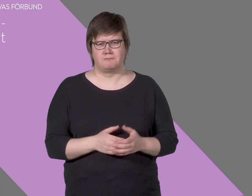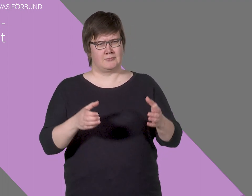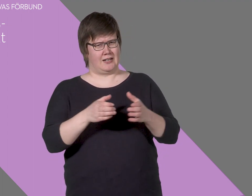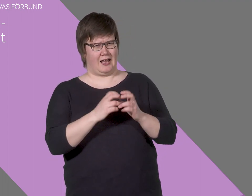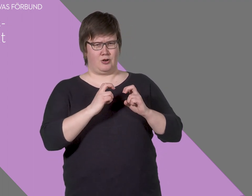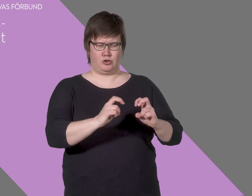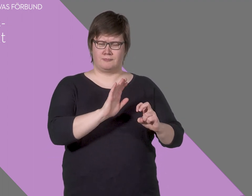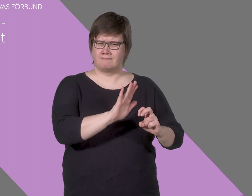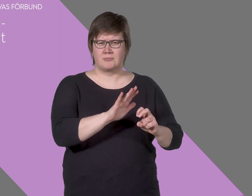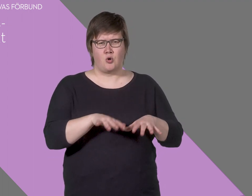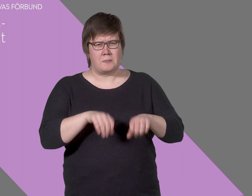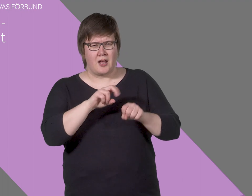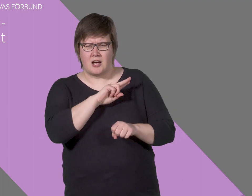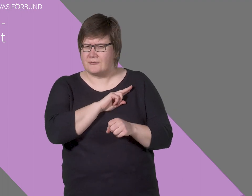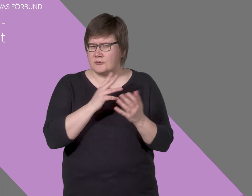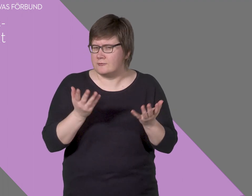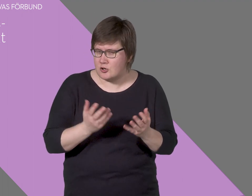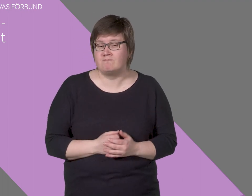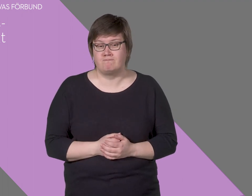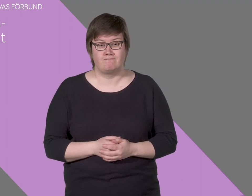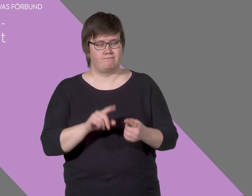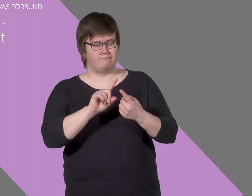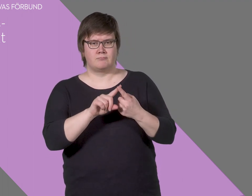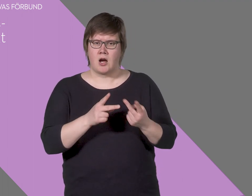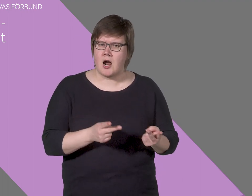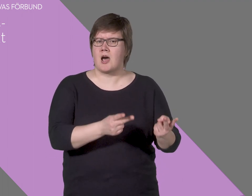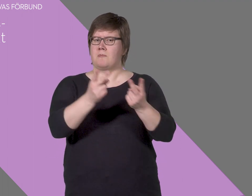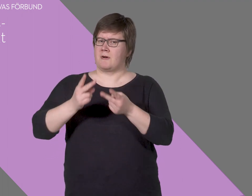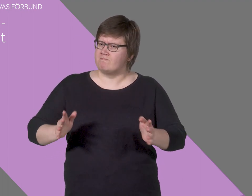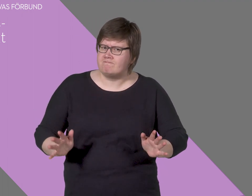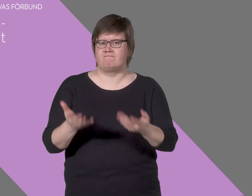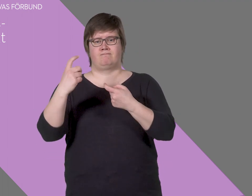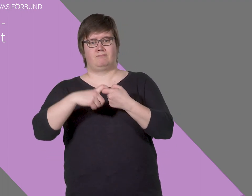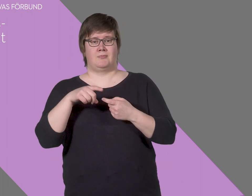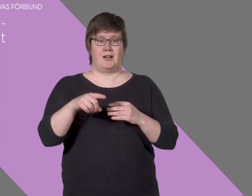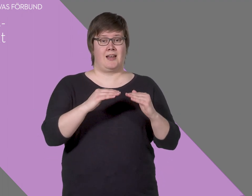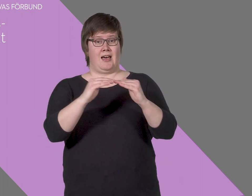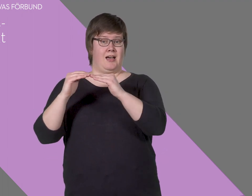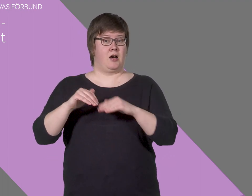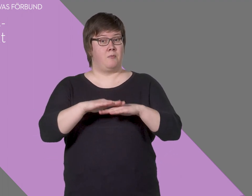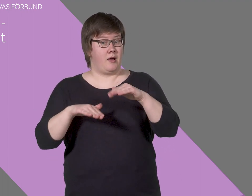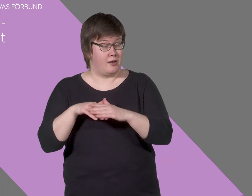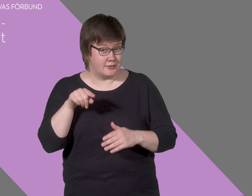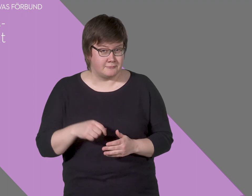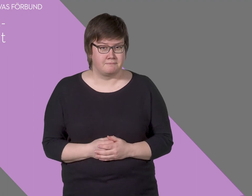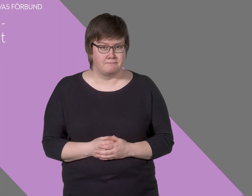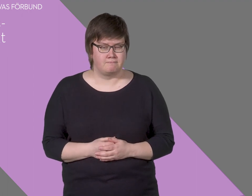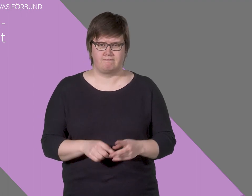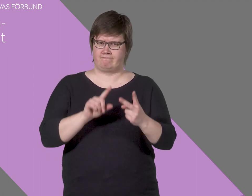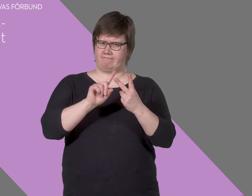Delegationens uppgift är att allmänt främja likabehandling, -